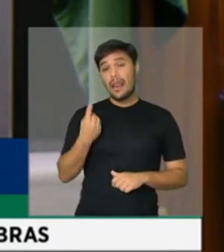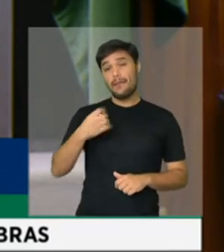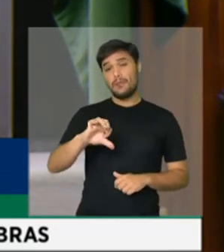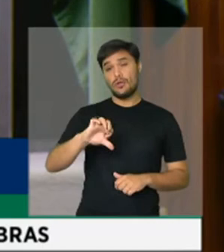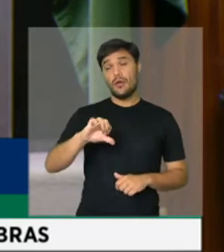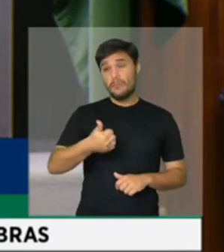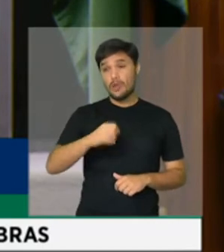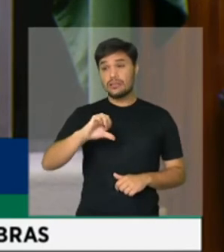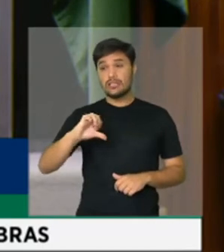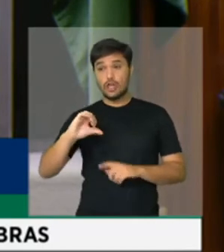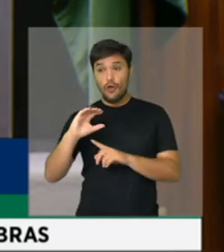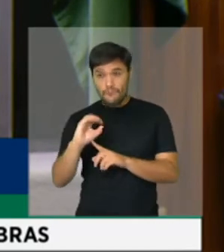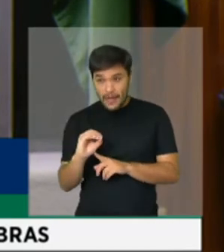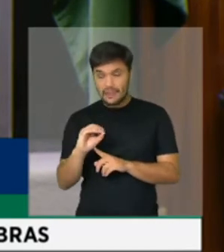UM DESAFIO AQUI, DIGAM QUEM CONSTRUIRIA? AGORA, NA HORA DE